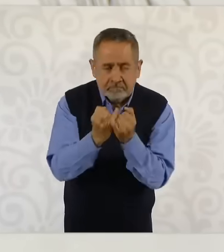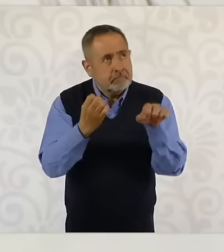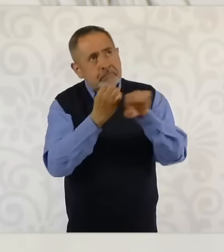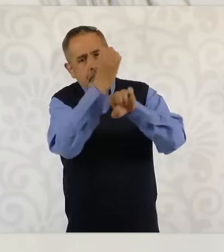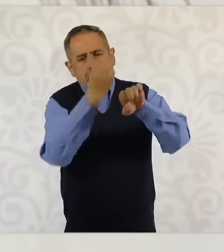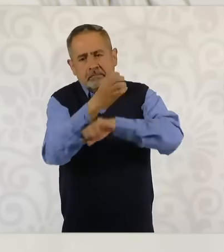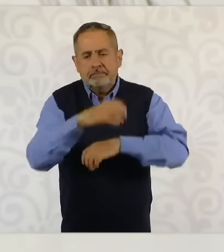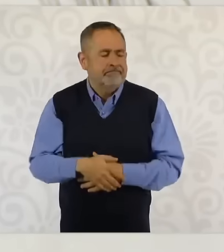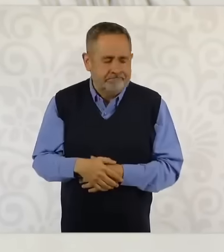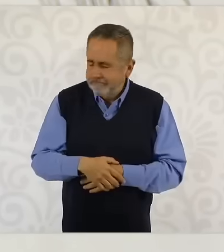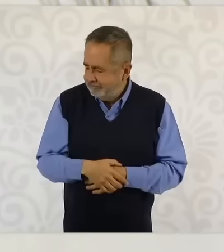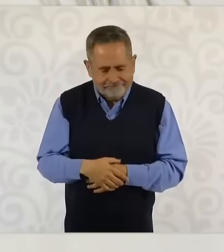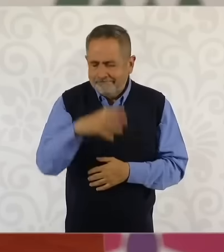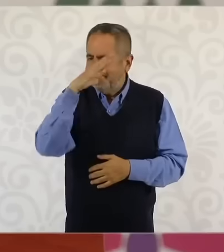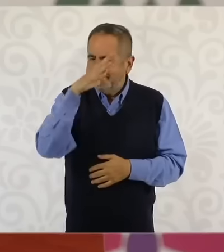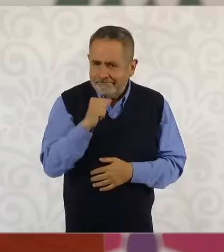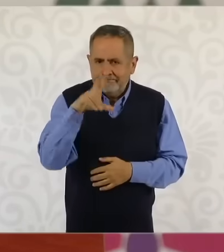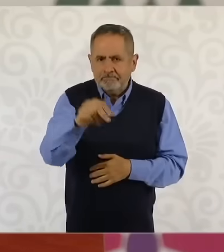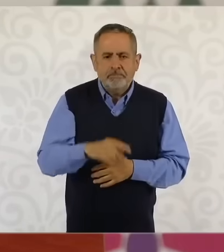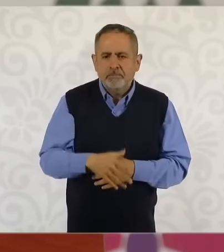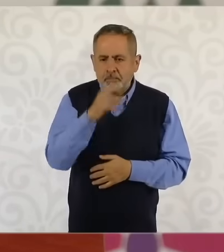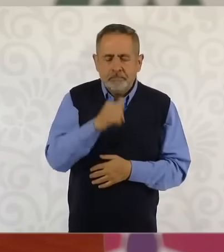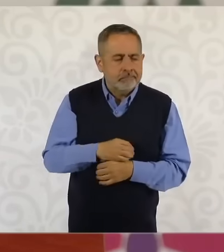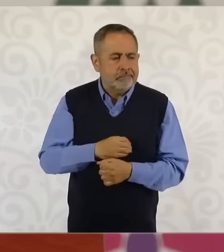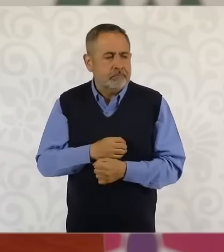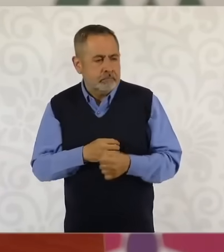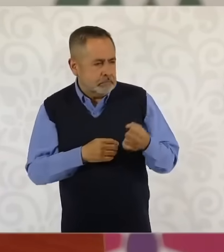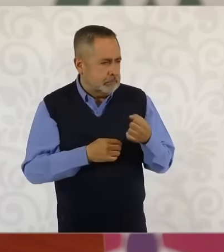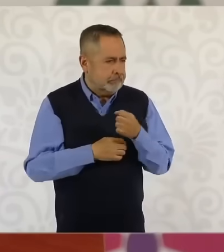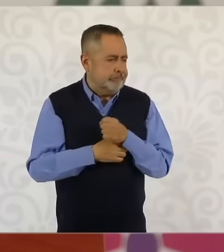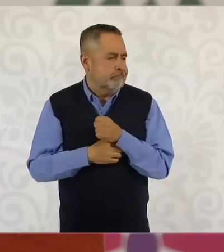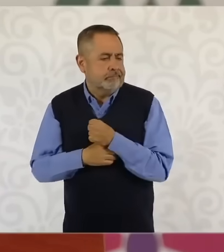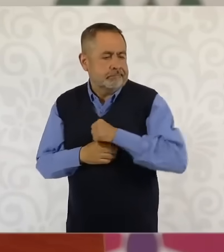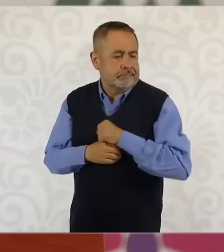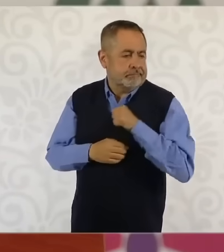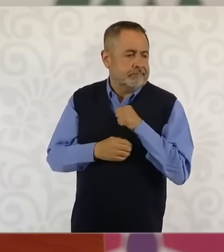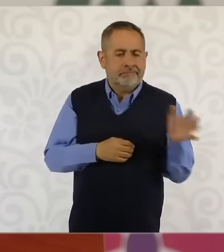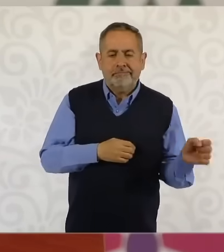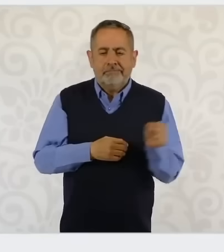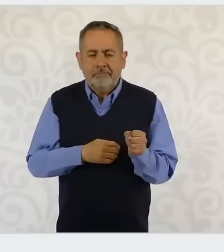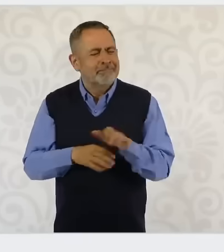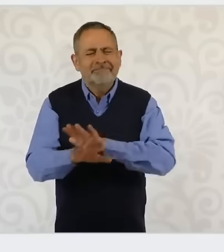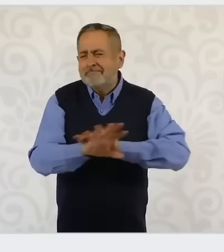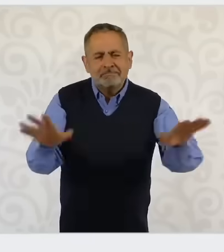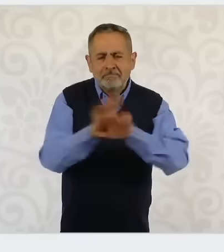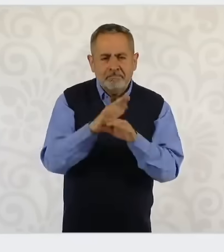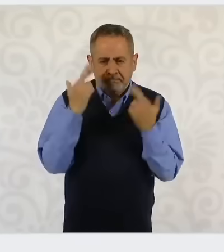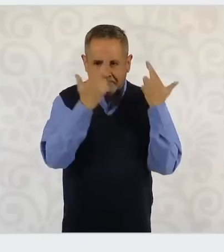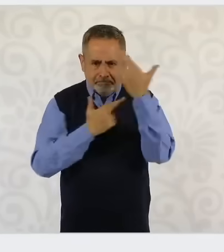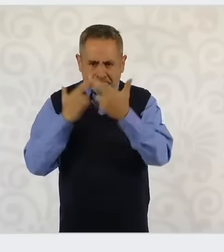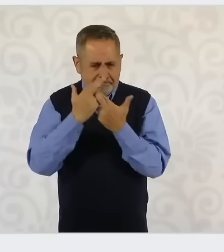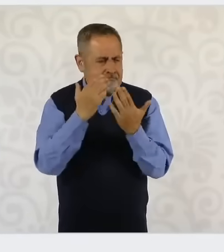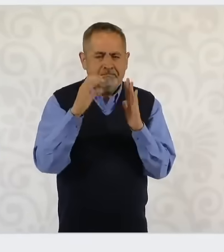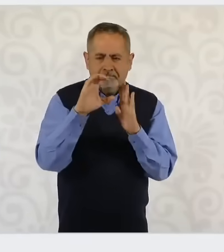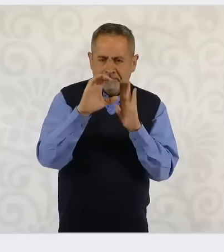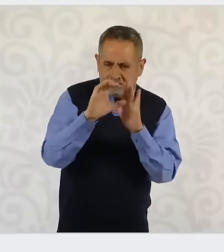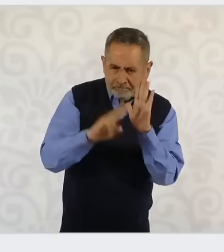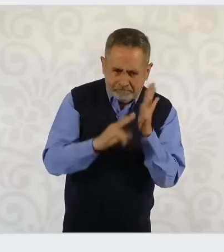no es que eh no haya habido selección no es que haya no haya habido revisión de currículums es